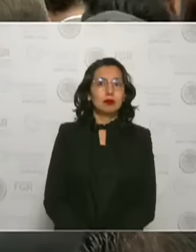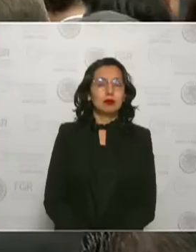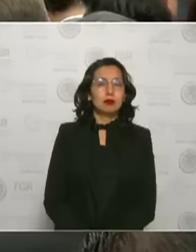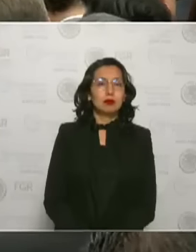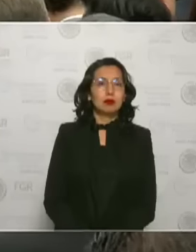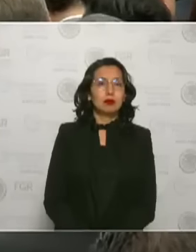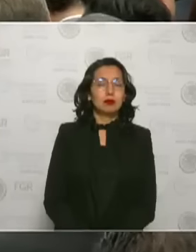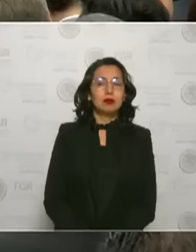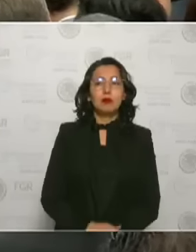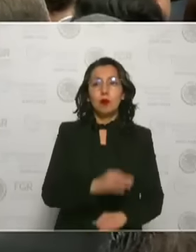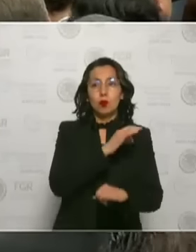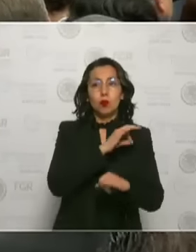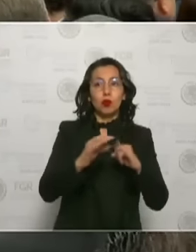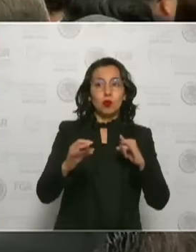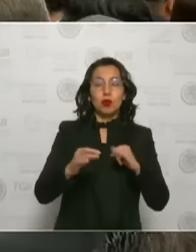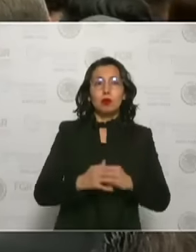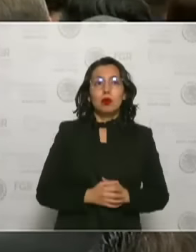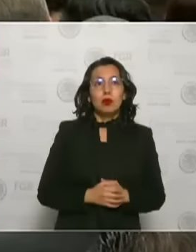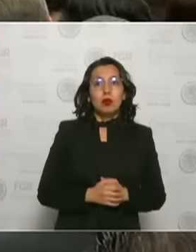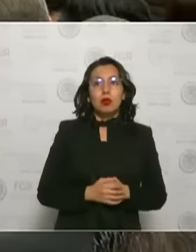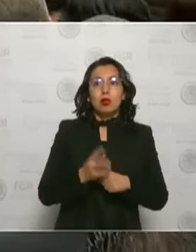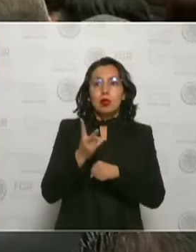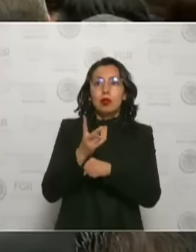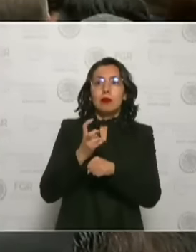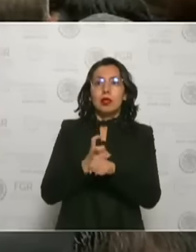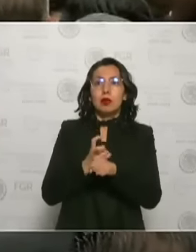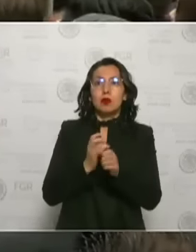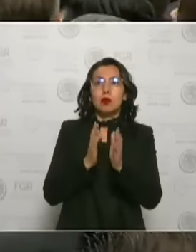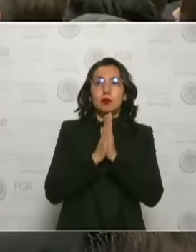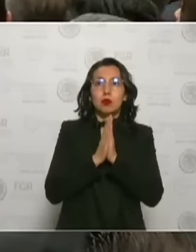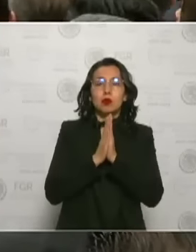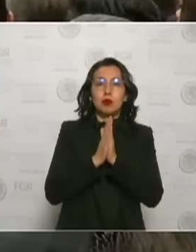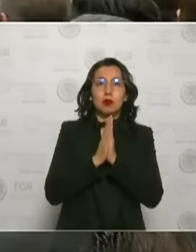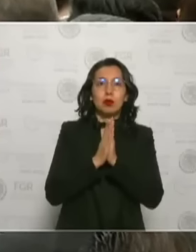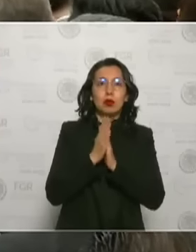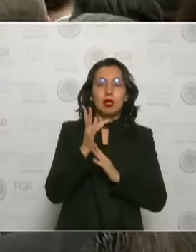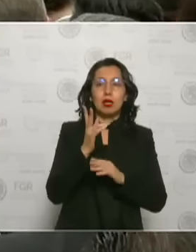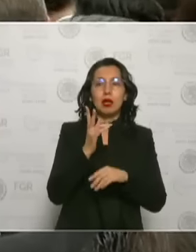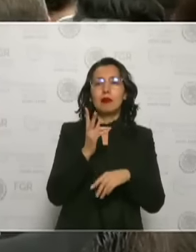para finalizar invitamos por favor a nuestros invitados e invitadas especiales